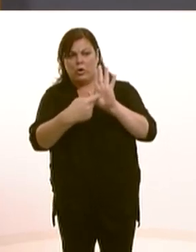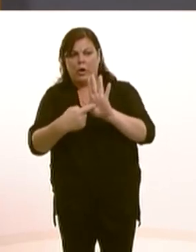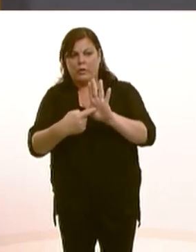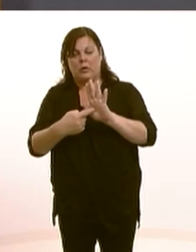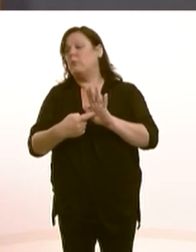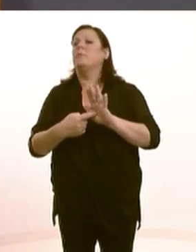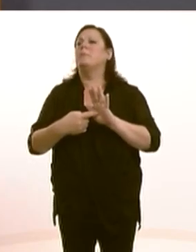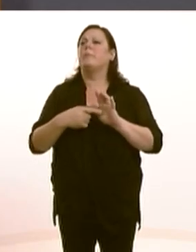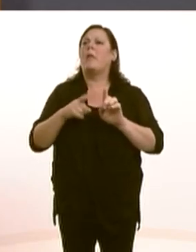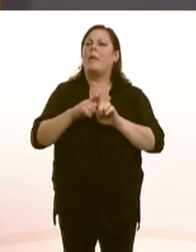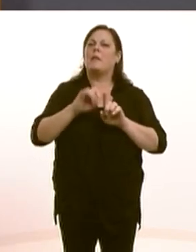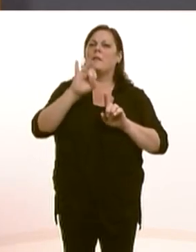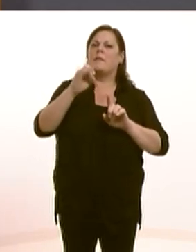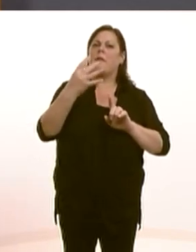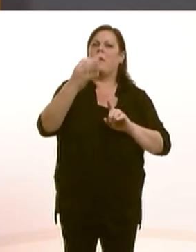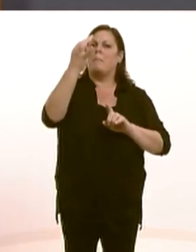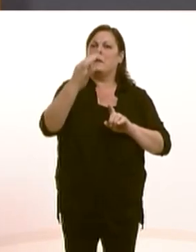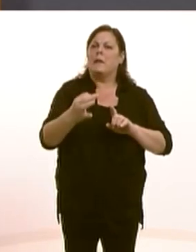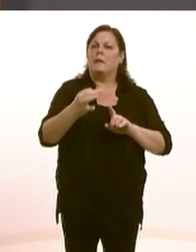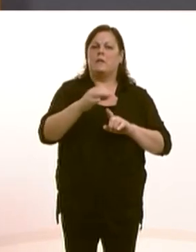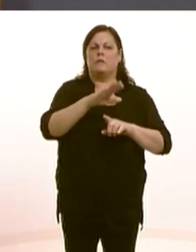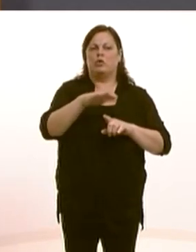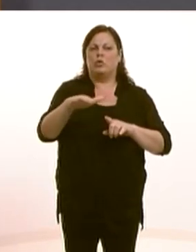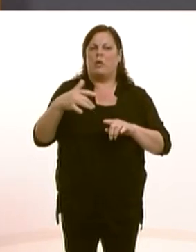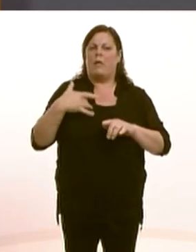llai o amser y tu fas yn yr awyr iach na phobl yn ein carchardai.